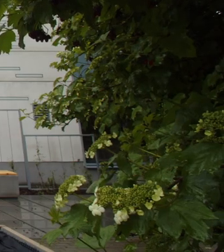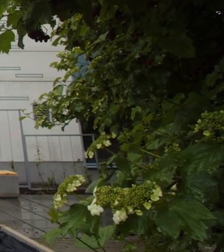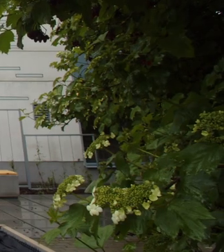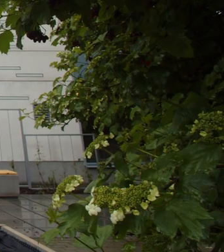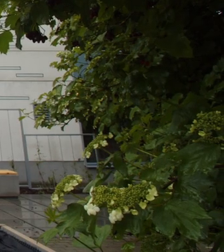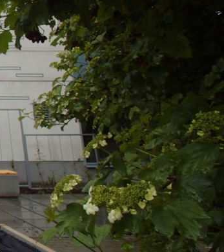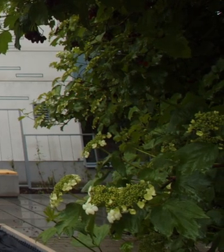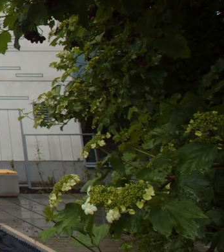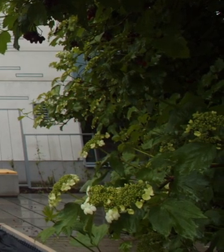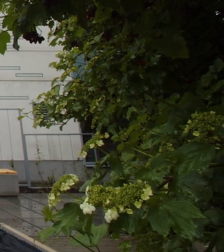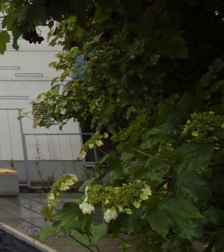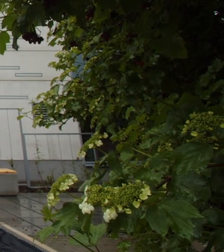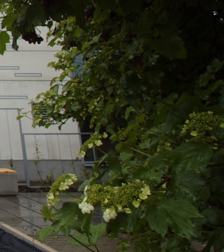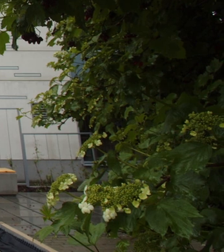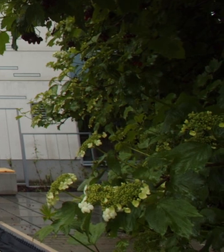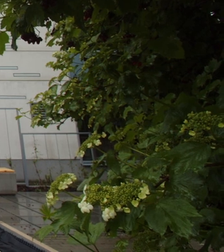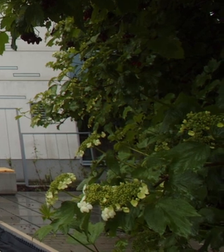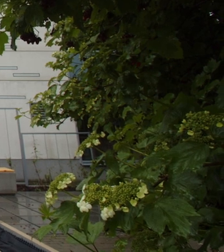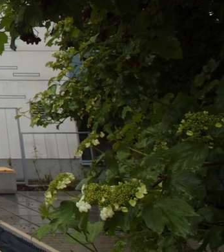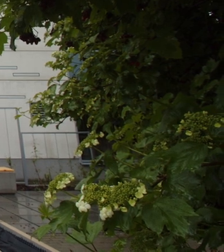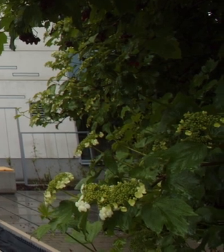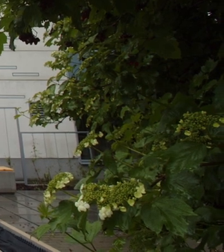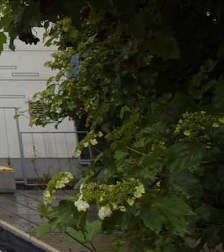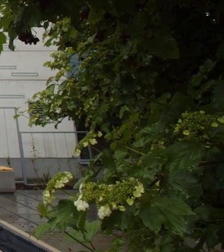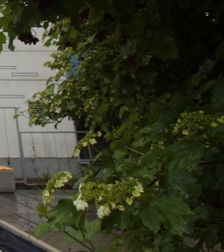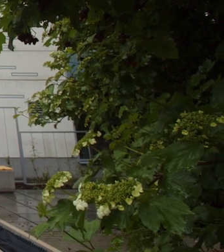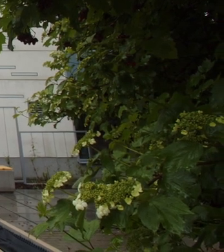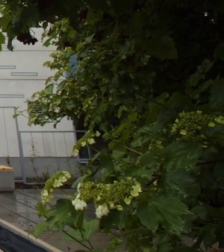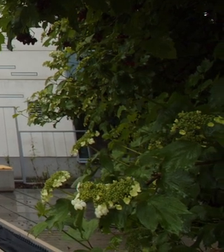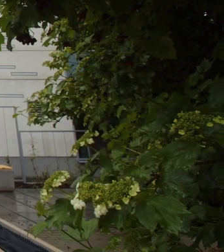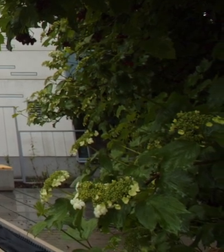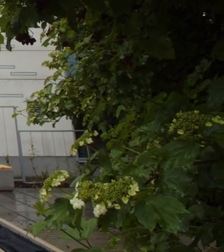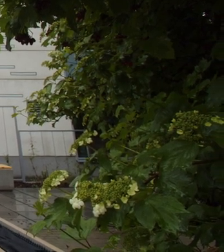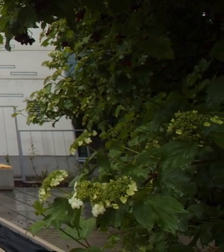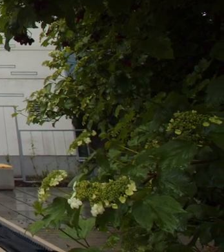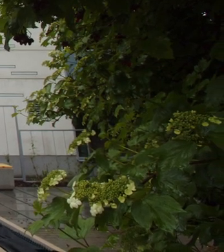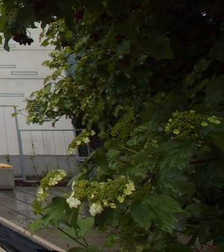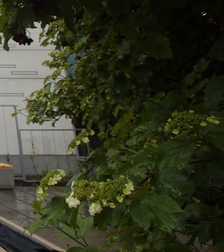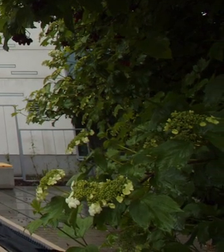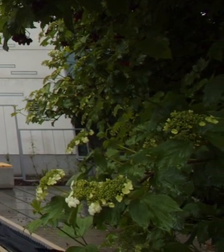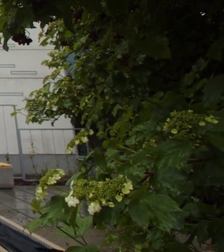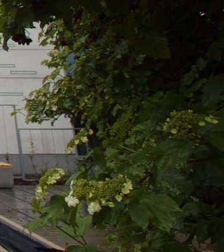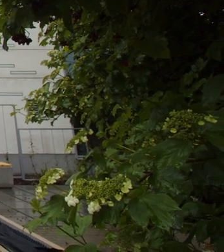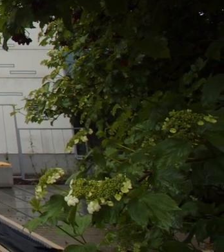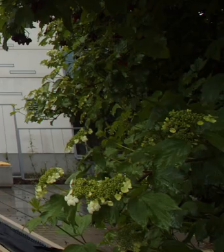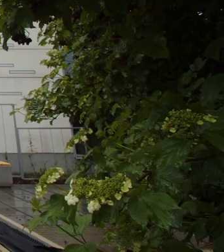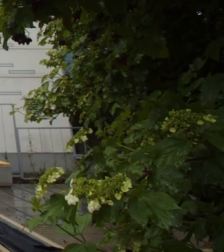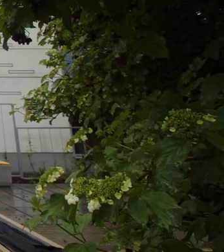Przestrzeń przed domem kultury, od strony ulicy Judyma. Do Dedeku prowadzi szeroki chodnik z kostki. Po obu stronach rabaty z roślinami.